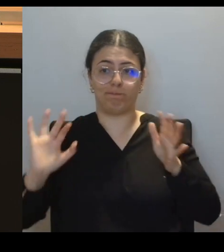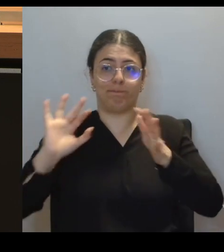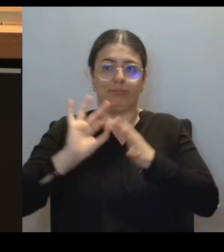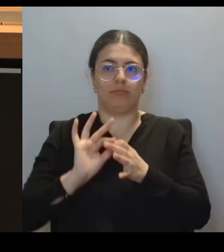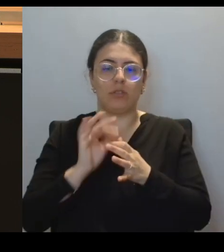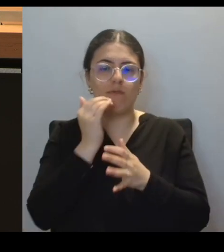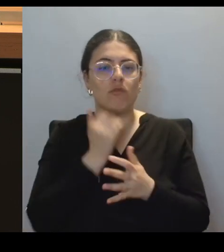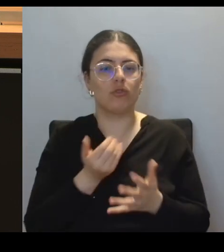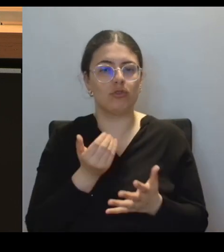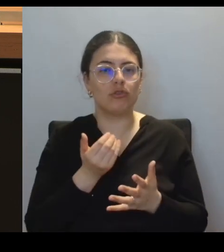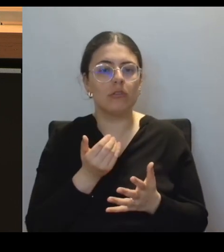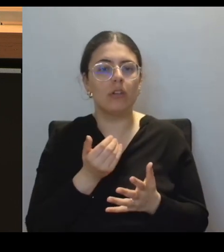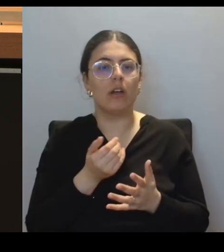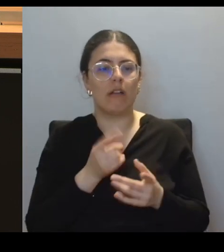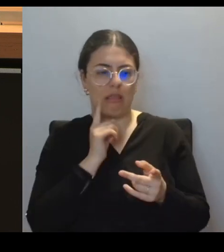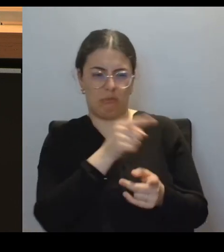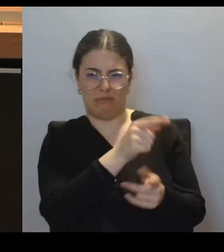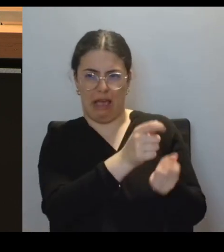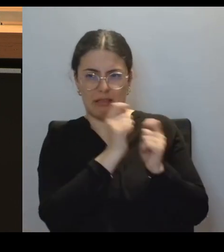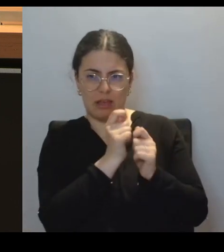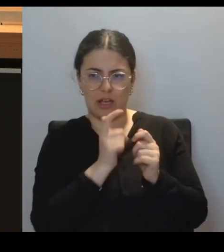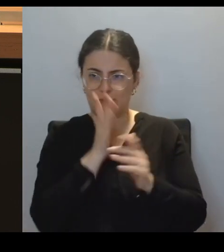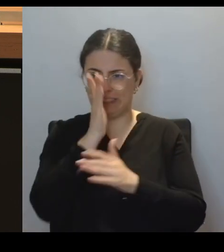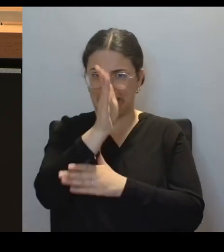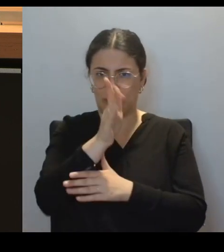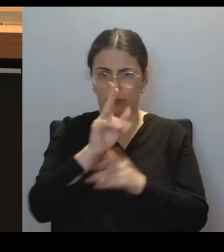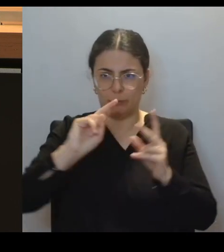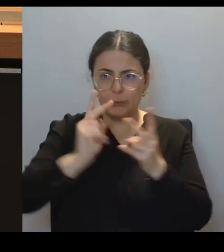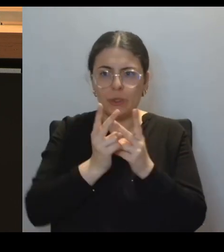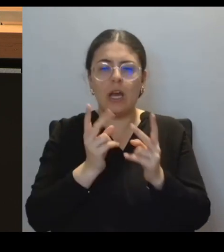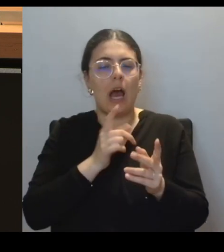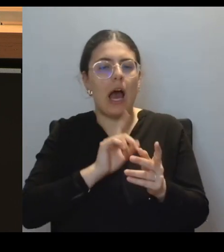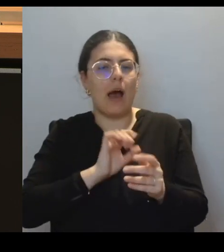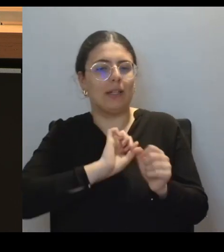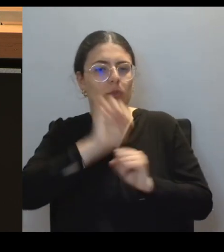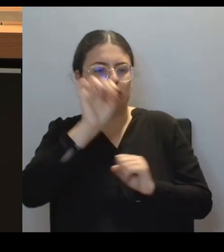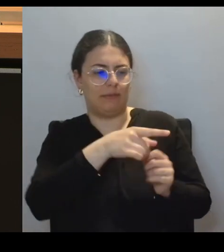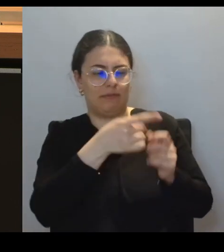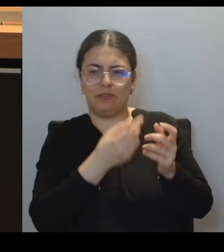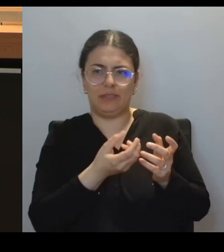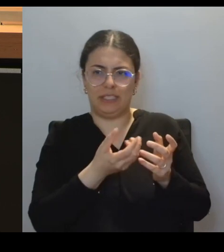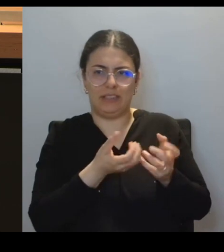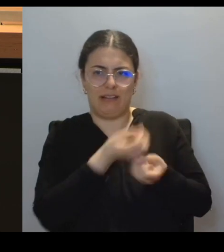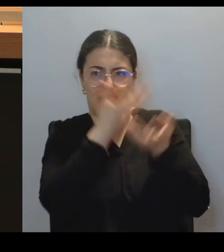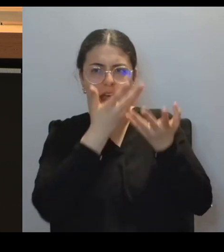ist nicht substanziert genug. Dann fragt man sich es soll eine Schaffung einer Schnittstelle erfolgen, die